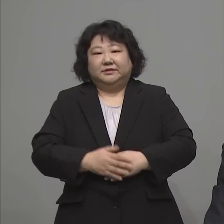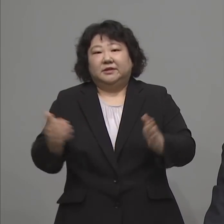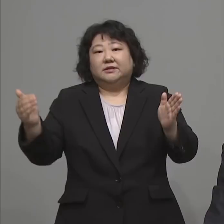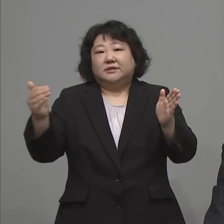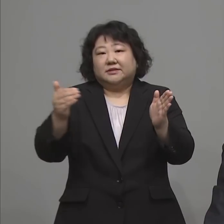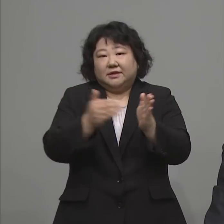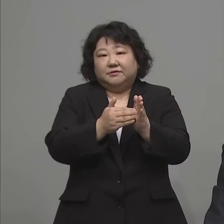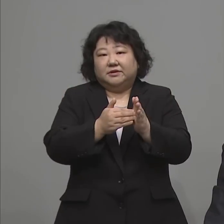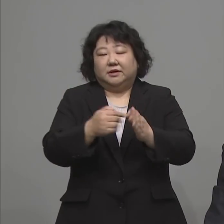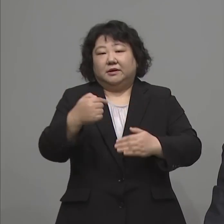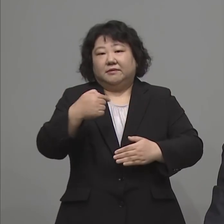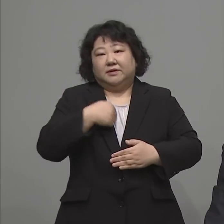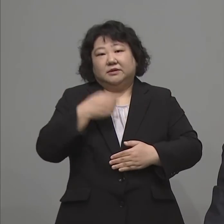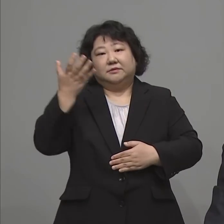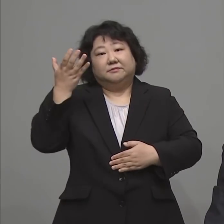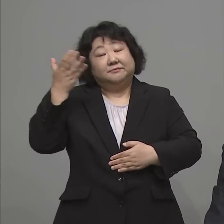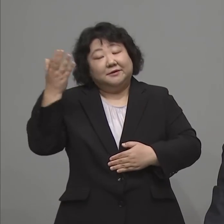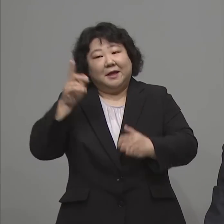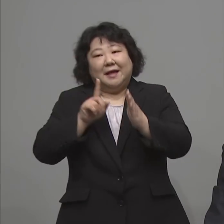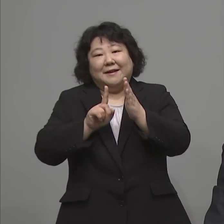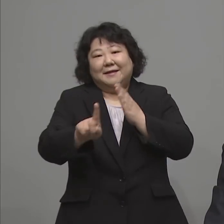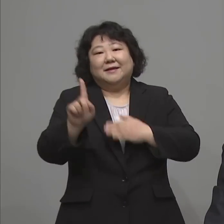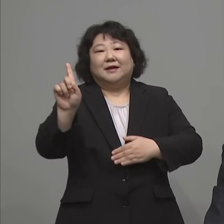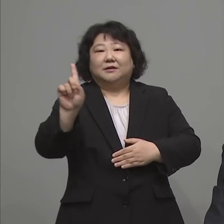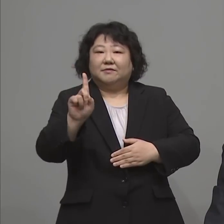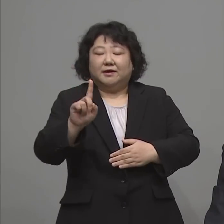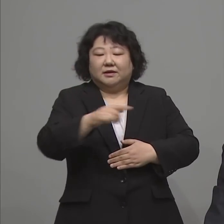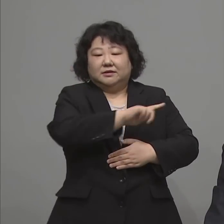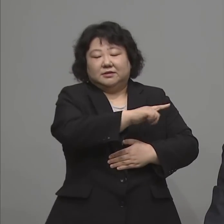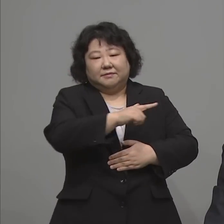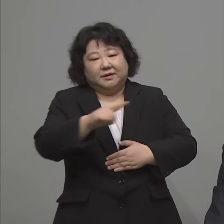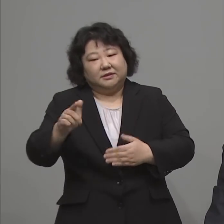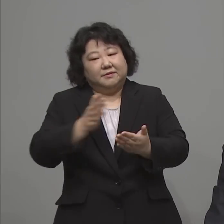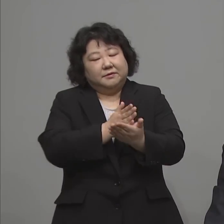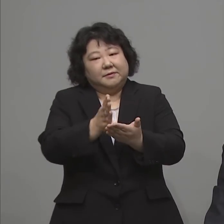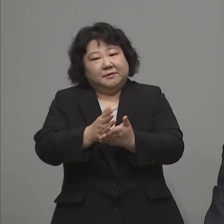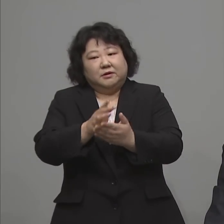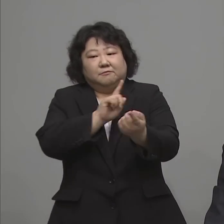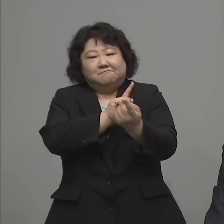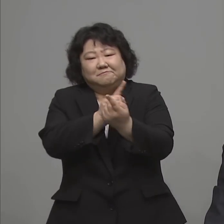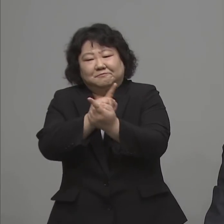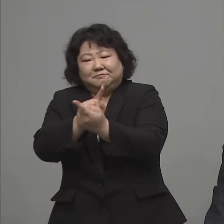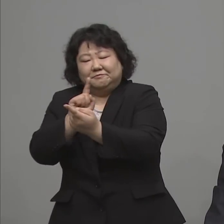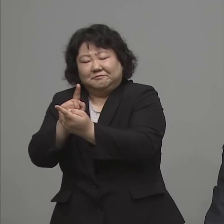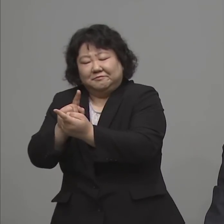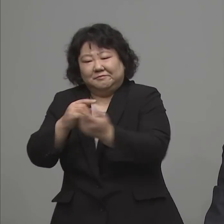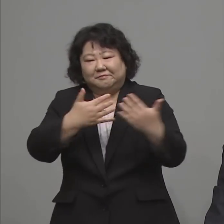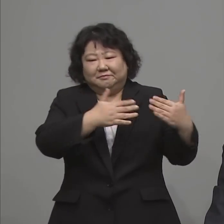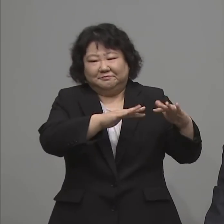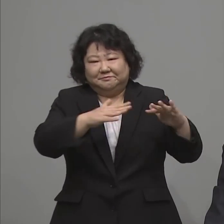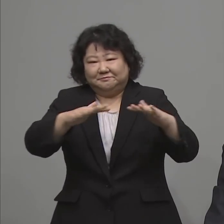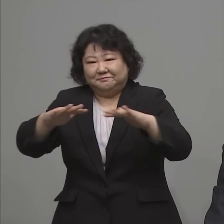私の思い描くリーダーとは さまざまな分野の方々と 多くの時間 議論をしながら